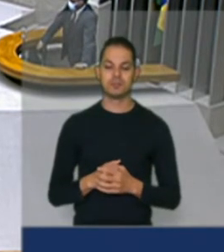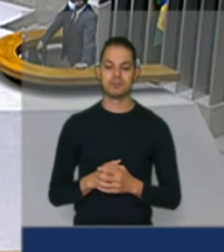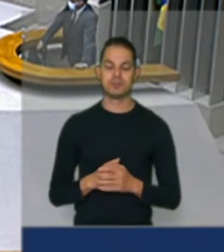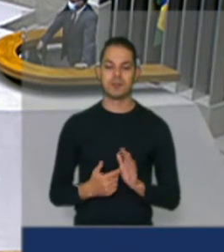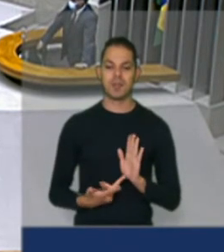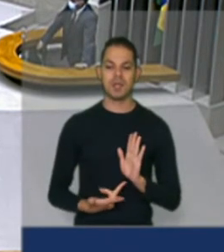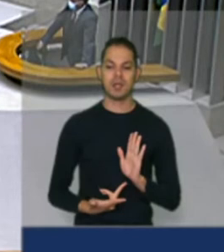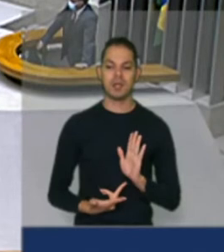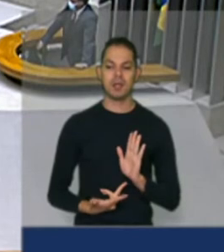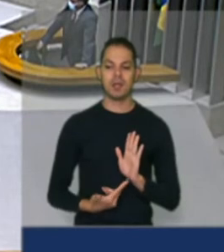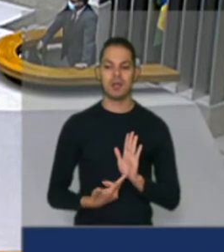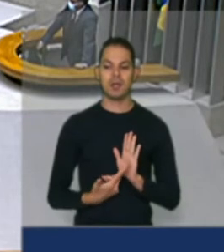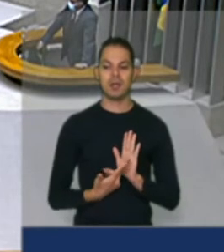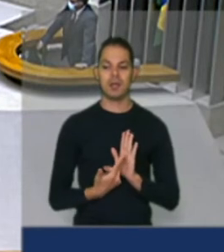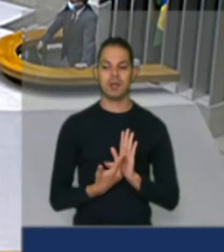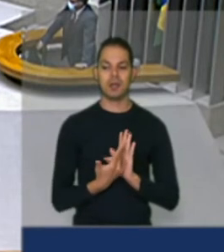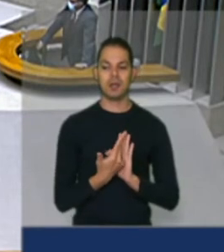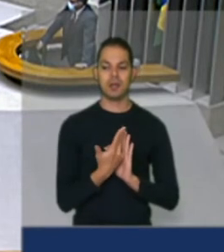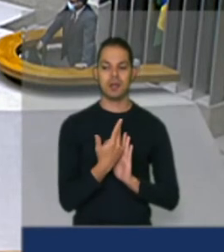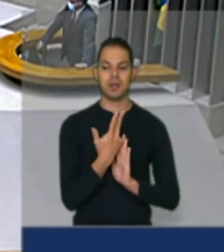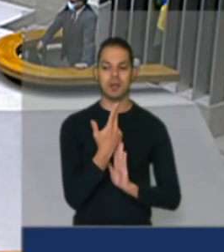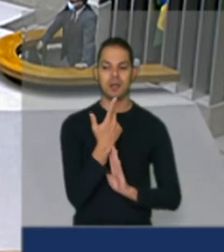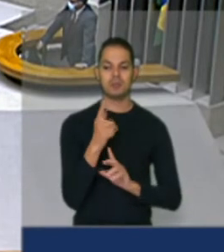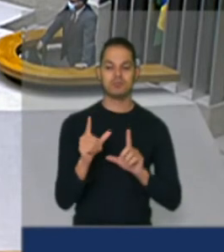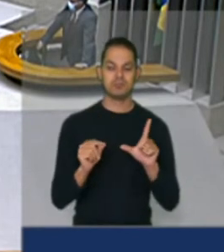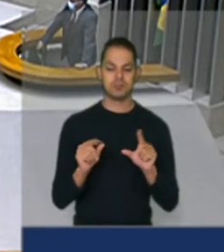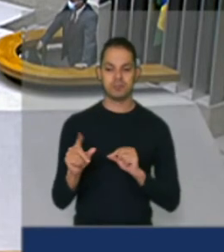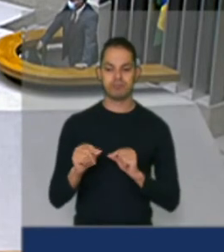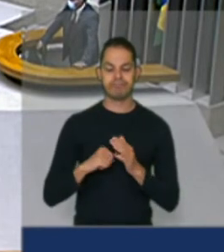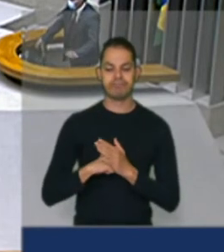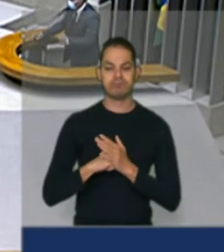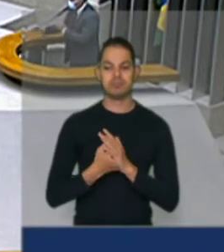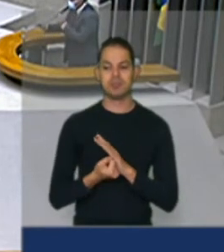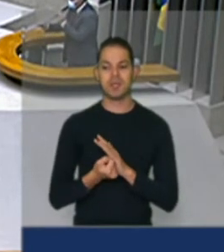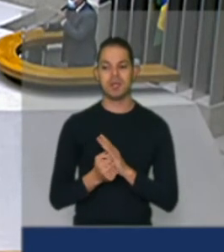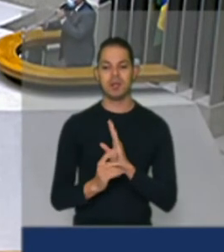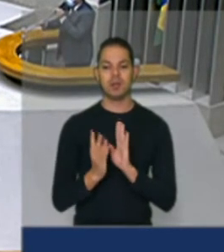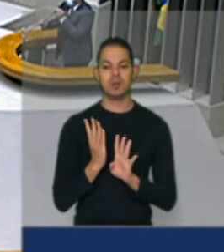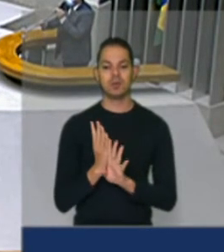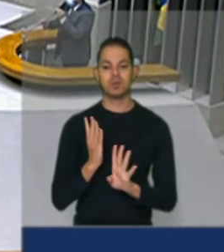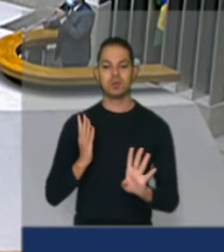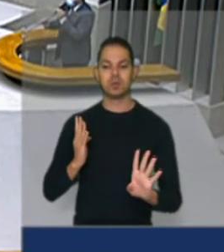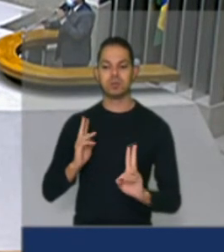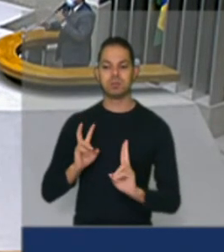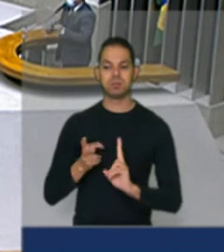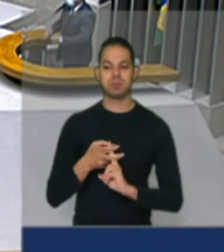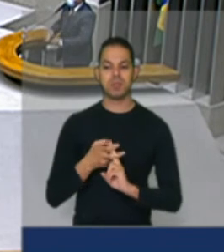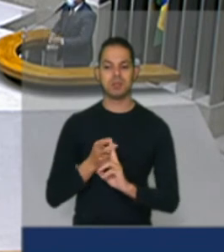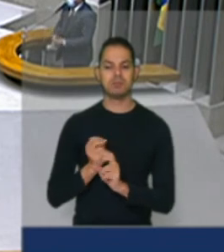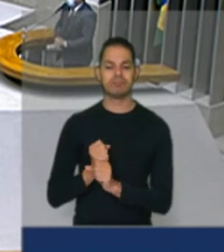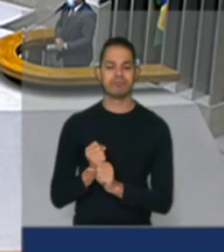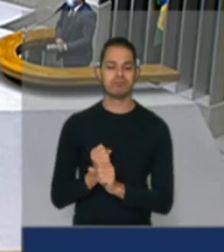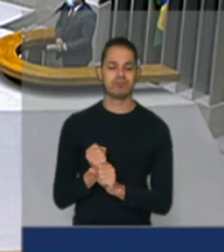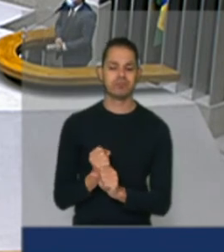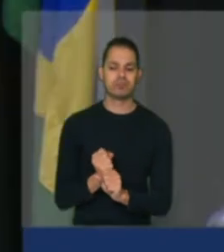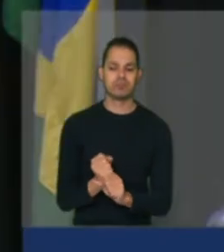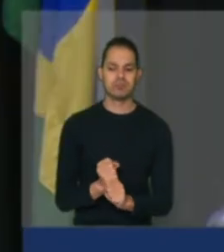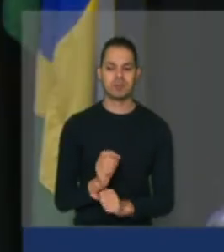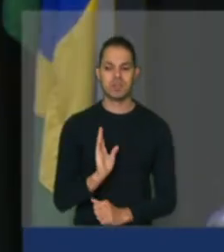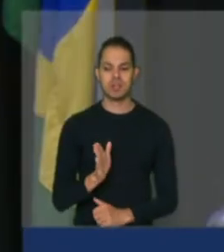ELETIVAS QUE ESTÃO REPRESADAS NA FILA DO SUS HÁ MUITOS ANOS. ENTRA GOVERNO, SAI